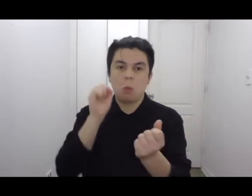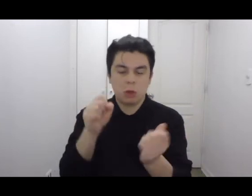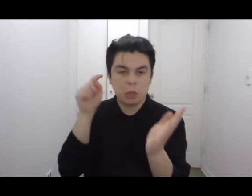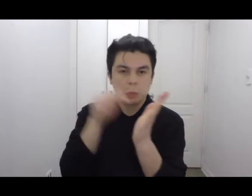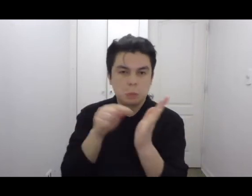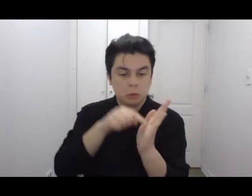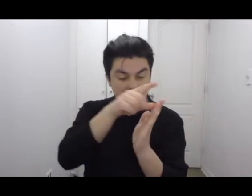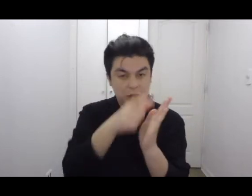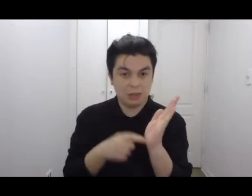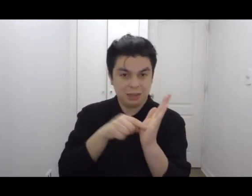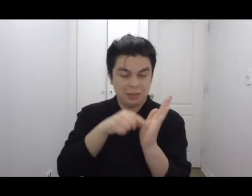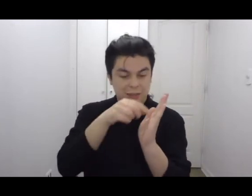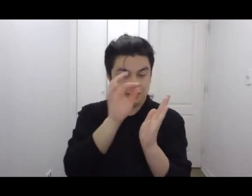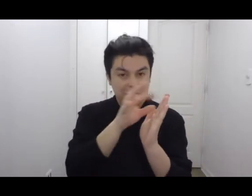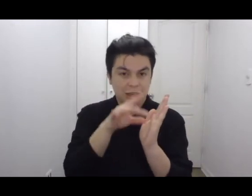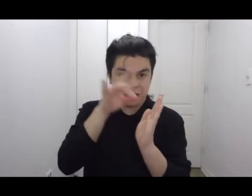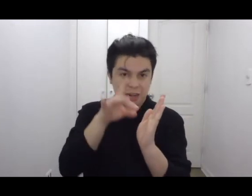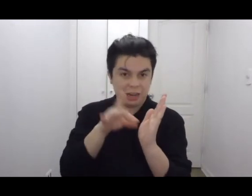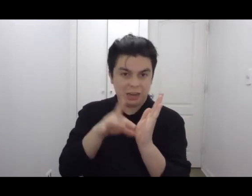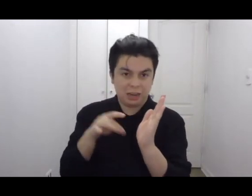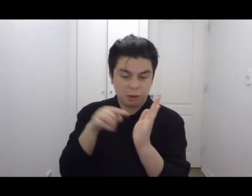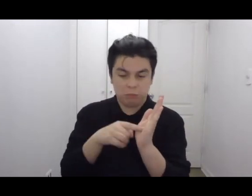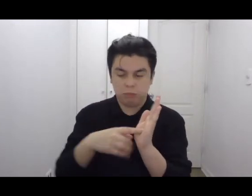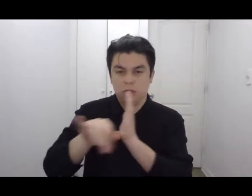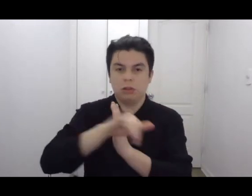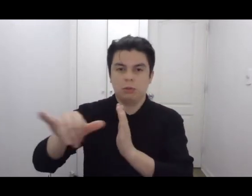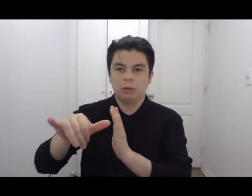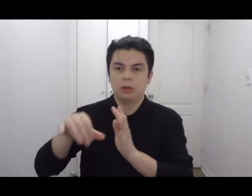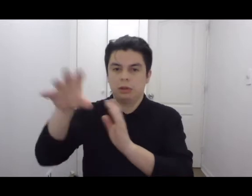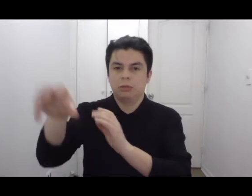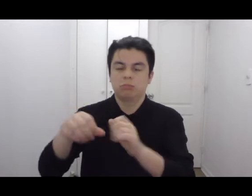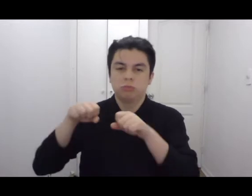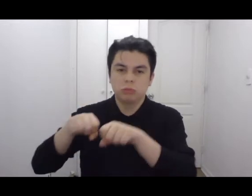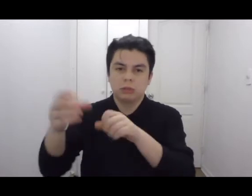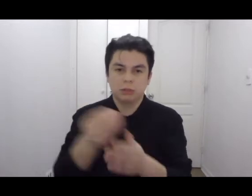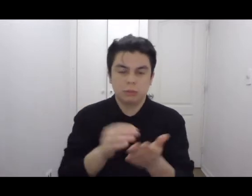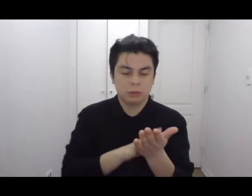el pedido de supermercado directamente de la lista que la puedes editar incluso se hay